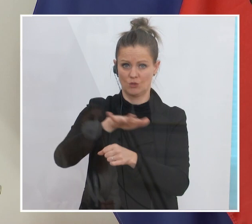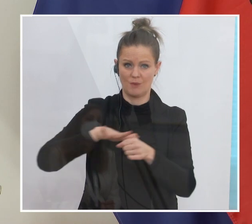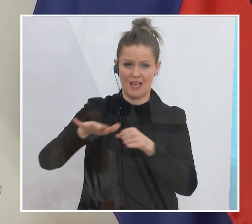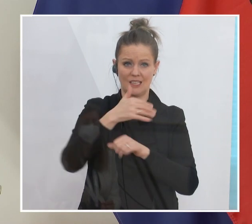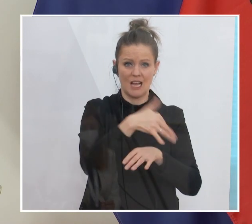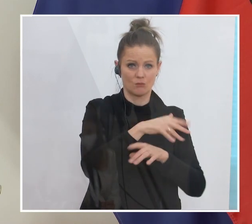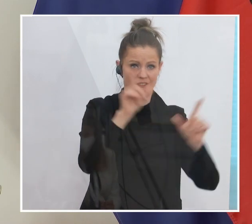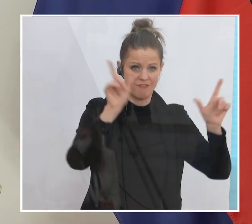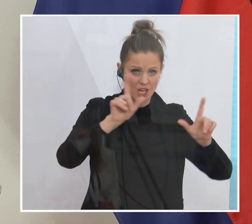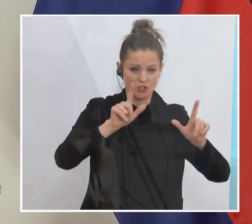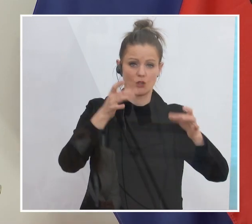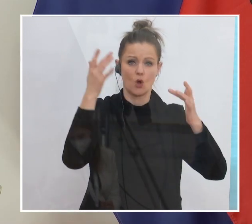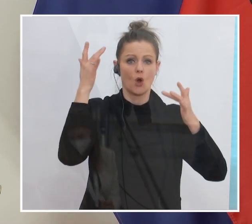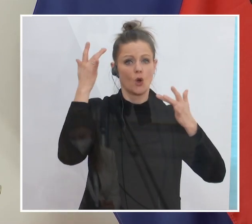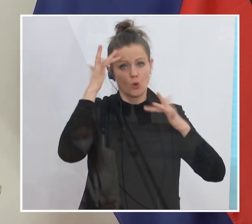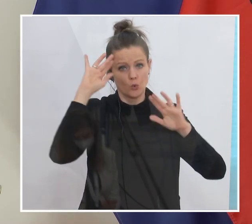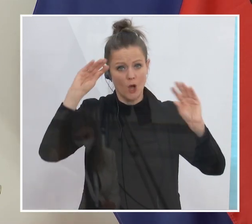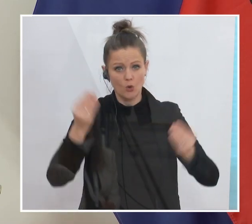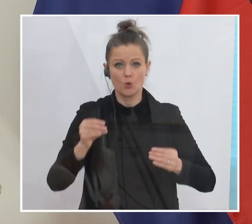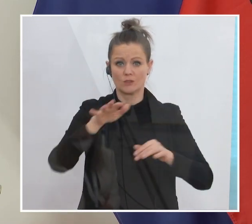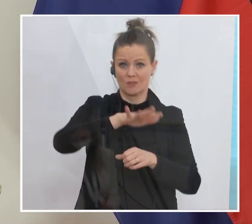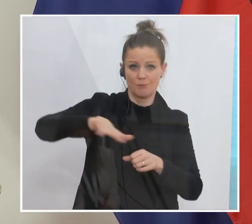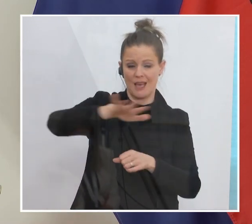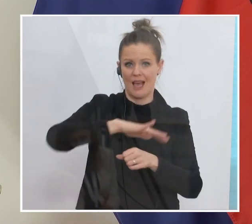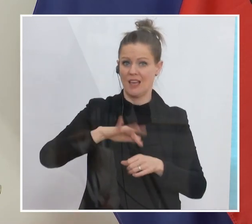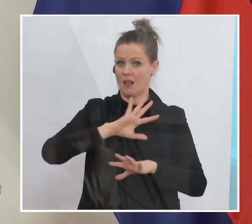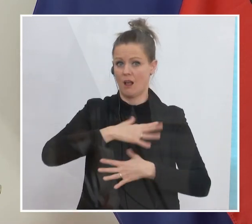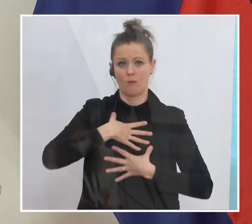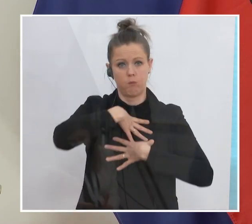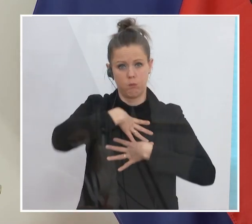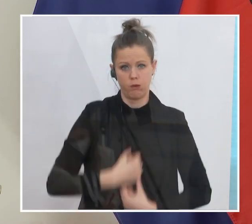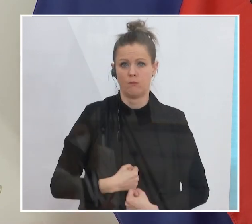Veranstaltungs- und Kunst- und Kulturbranche, die Verzweiflung wirklich auch enorm ist,